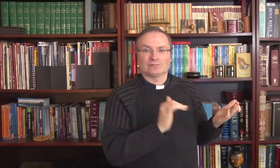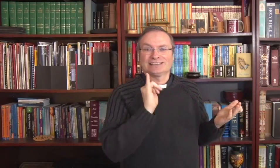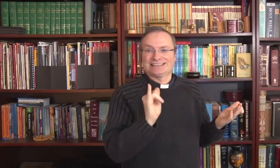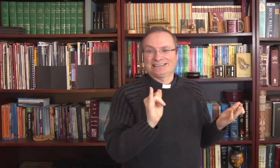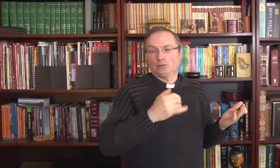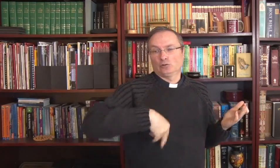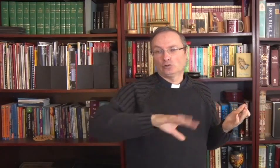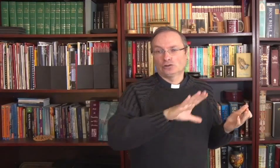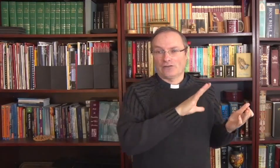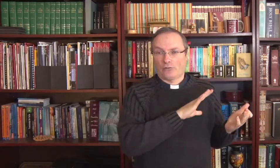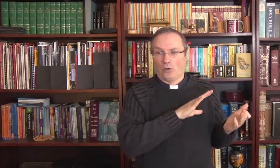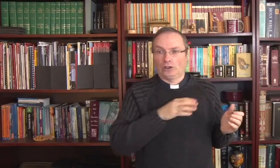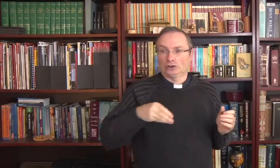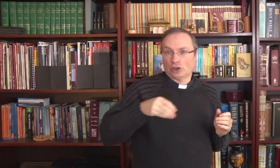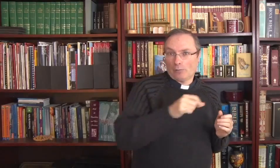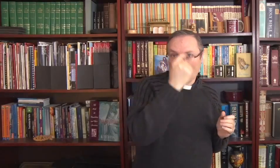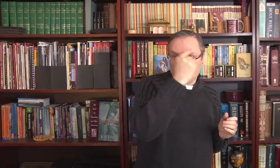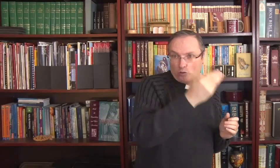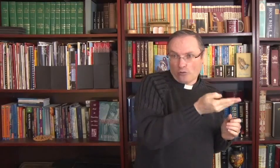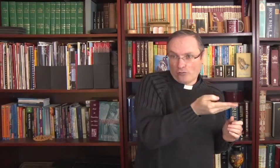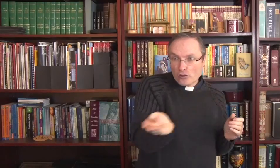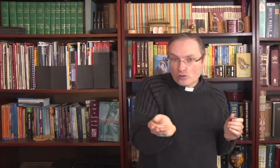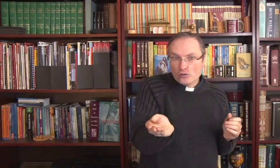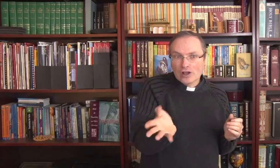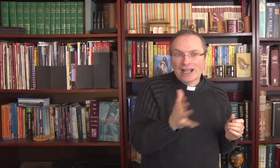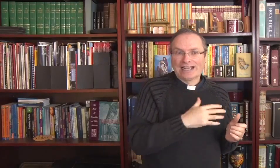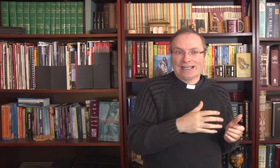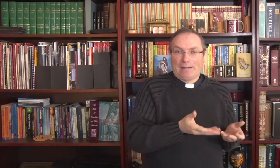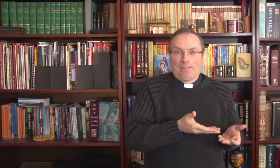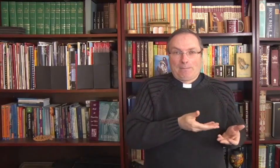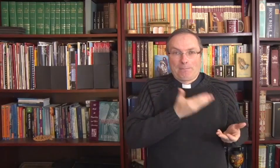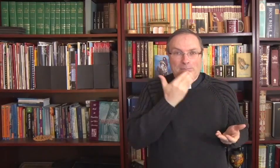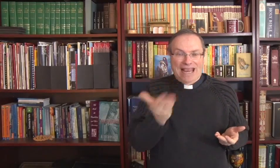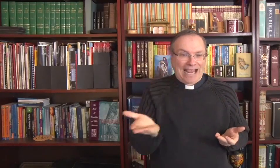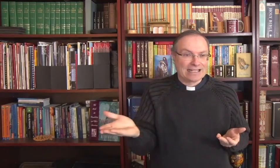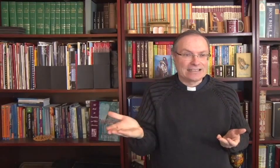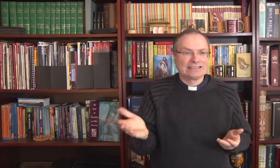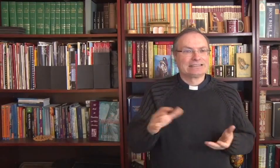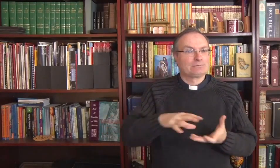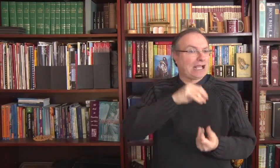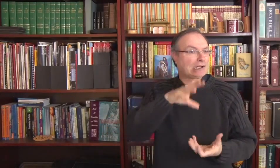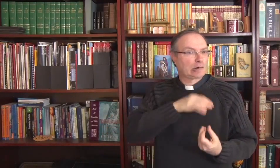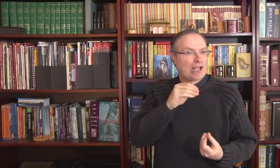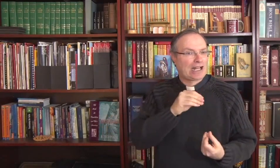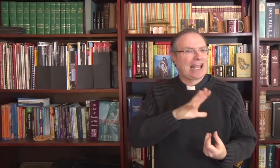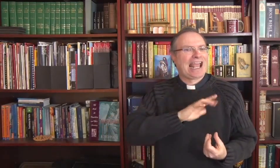Si nous avons semé pour vous les biens spirituels,